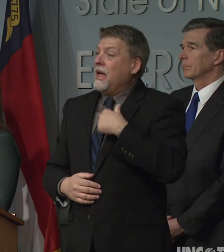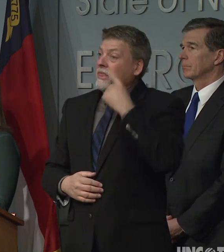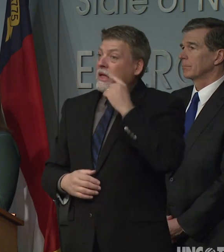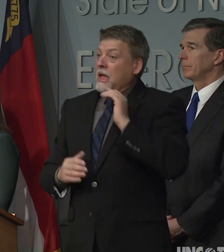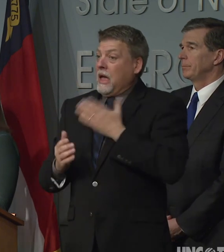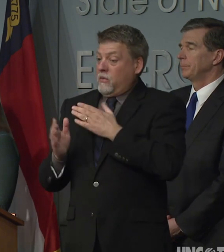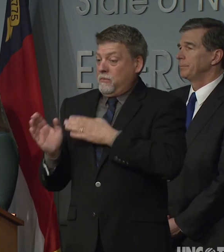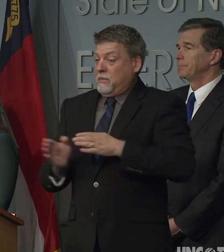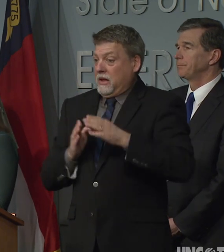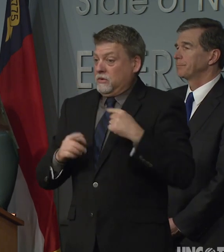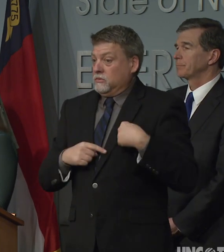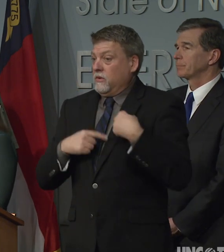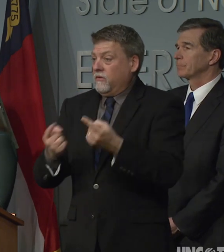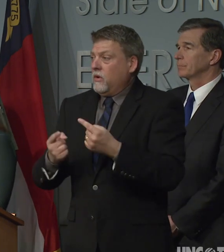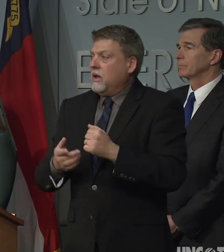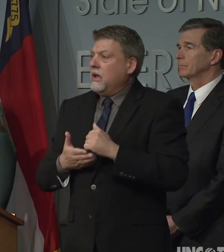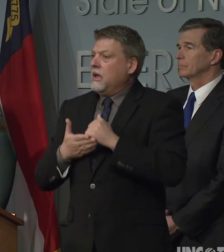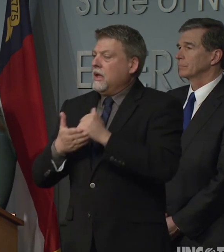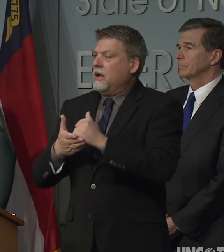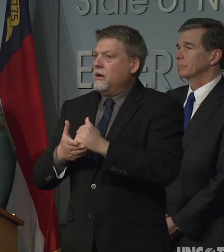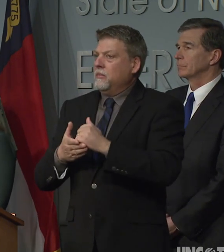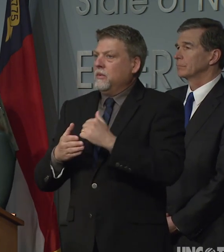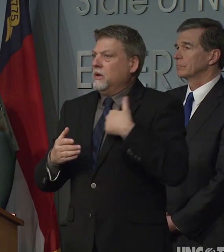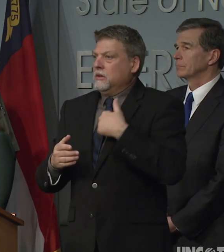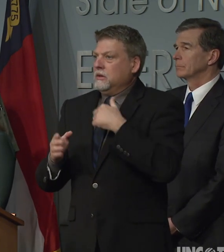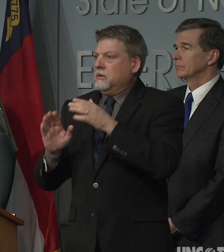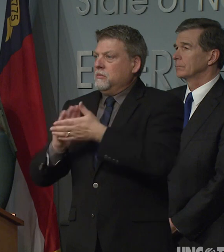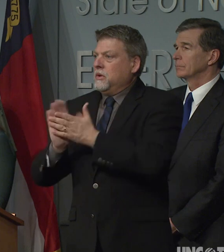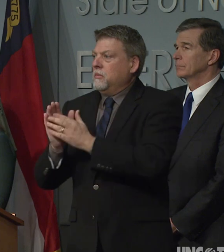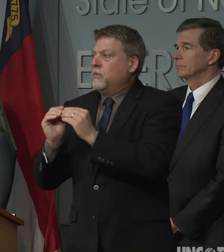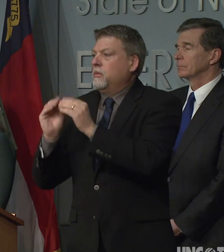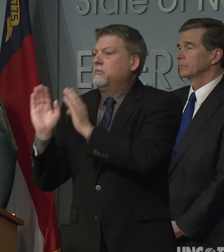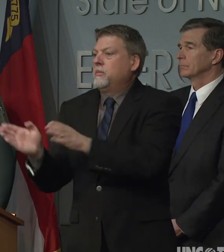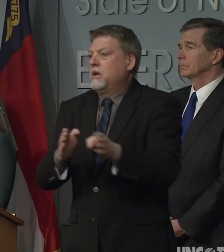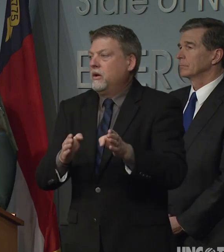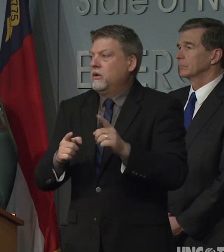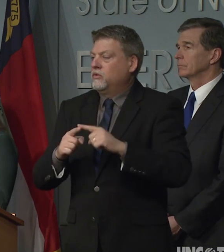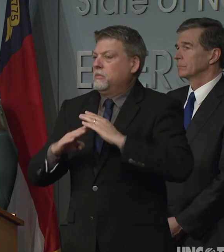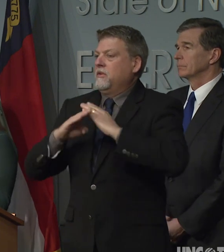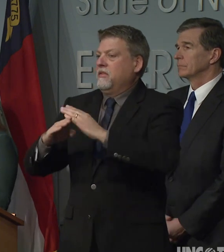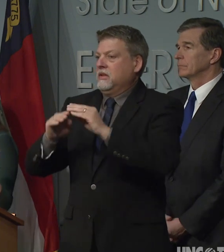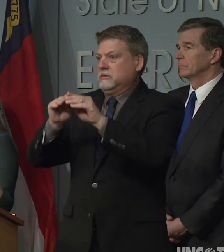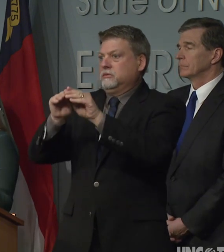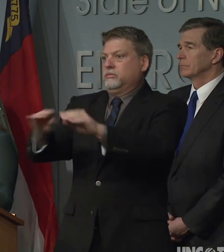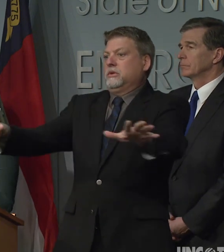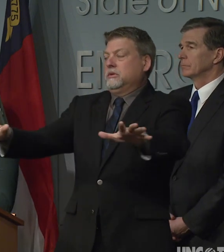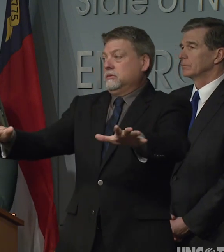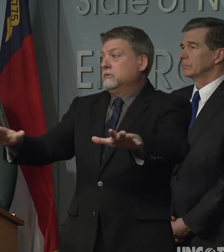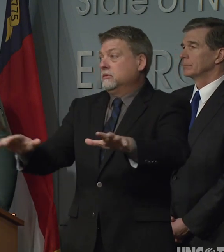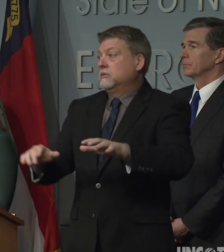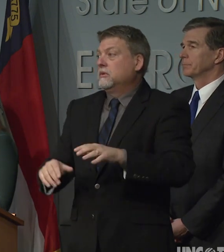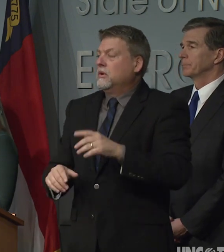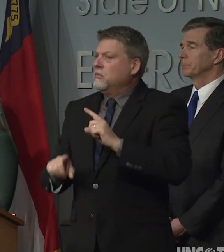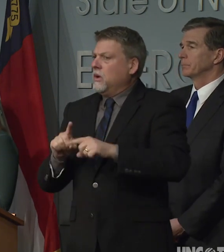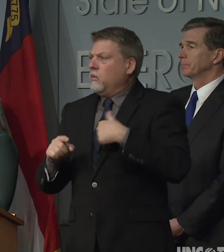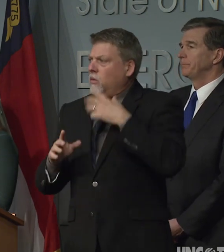creo que nosotros estamos poniendo en en estamos tomando pasos sólidos para estar a la delantera de la propagación,